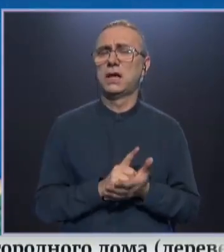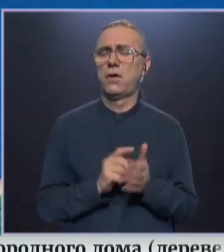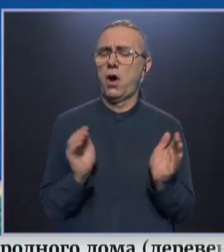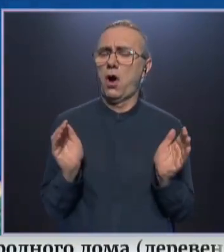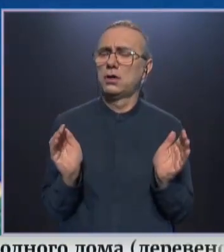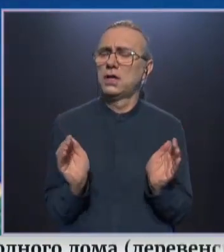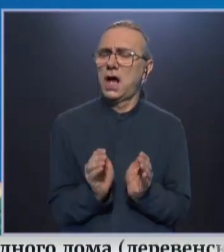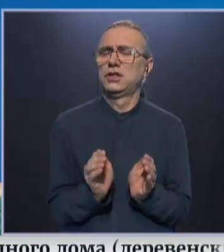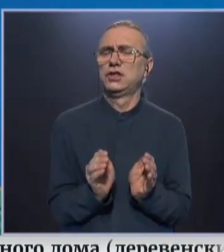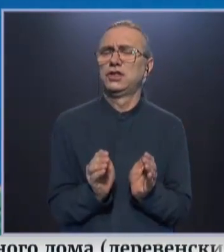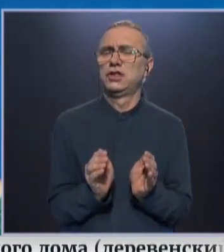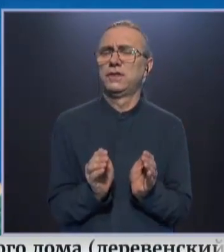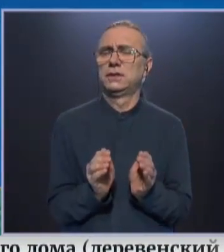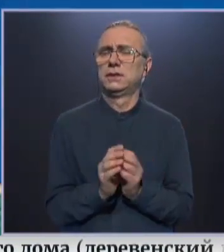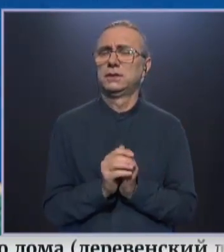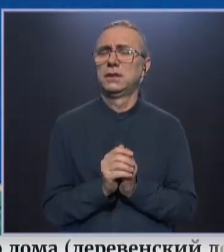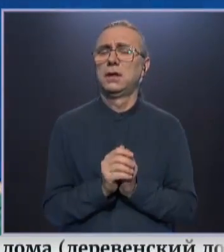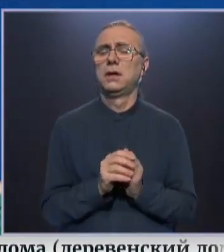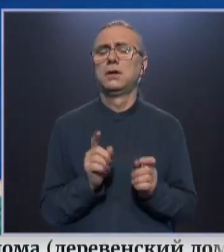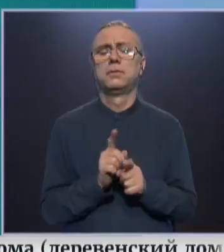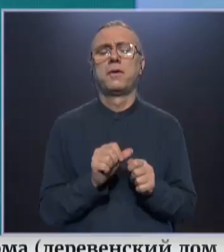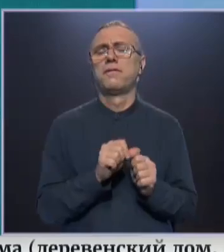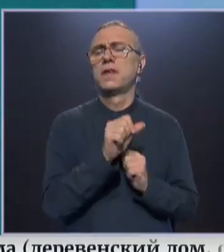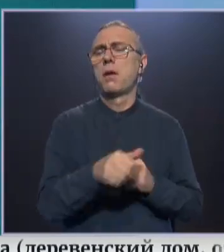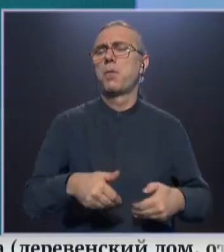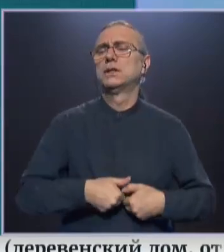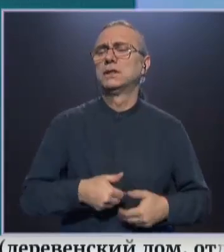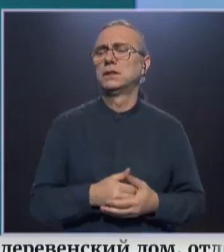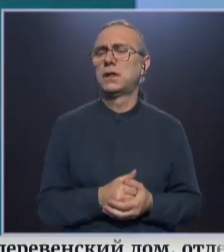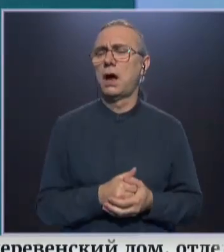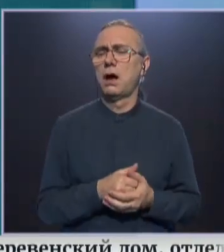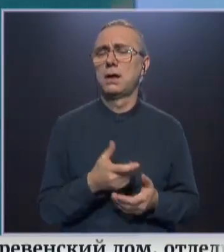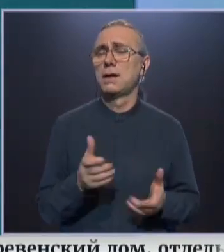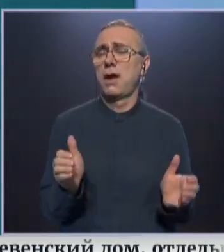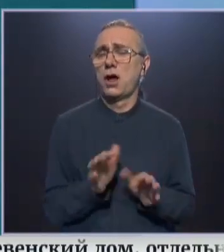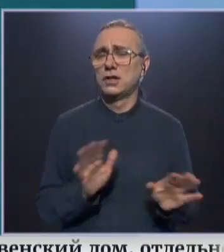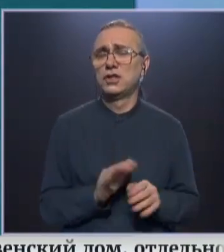себе вне постное время и становится ему как на душе и проще и радостнее А самое главное что этот